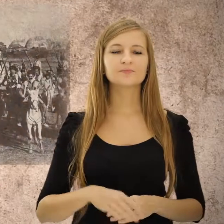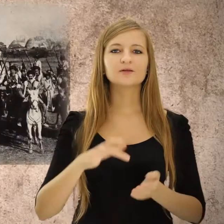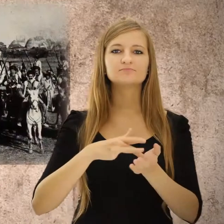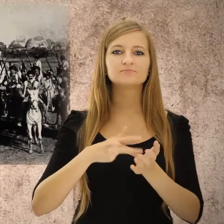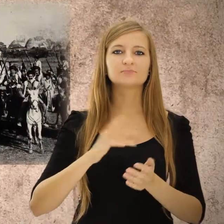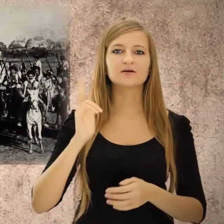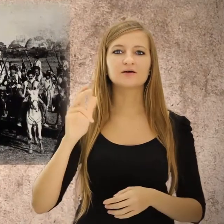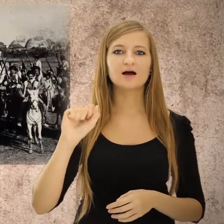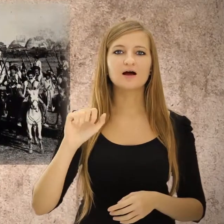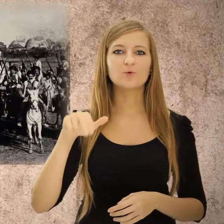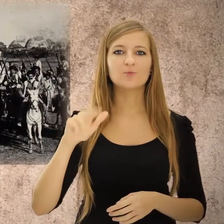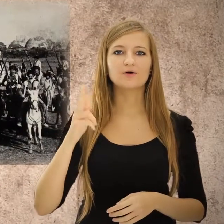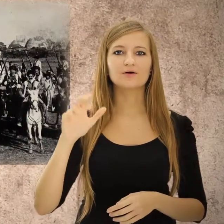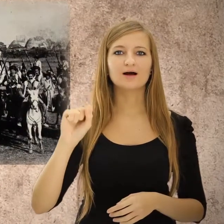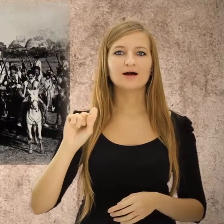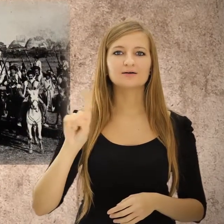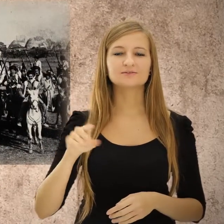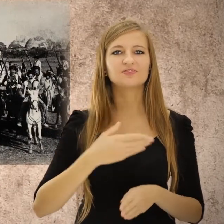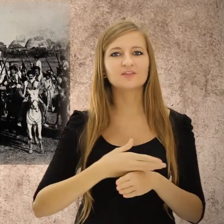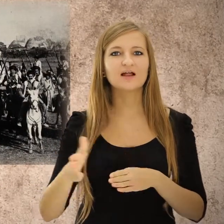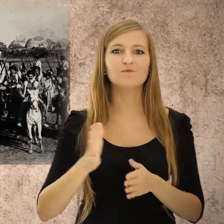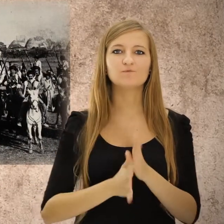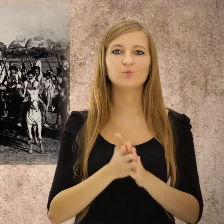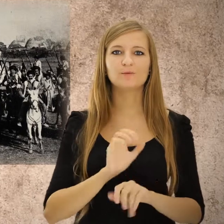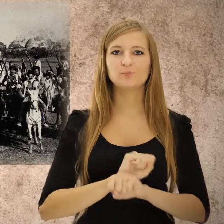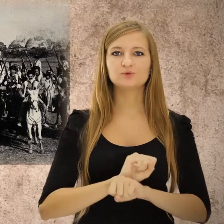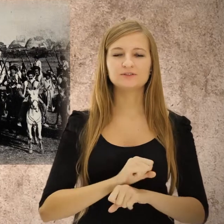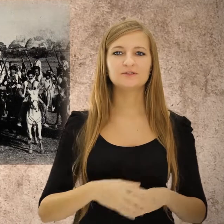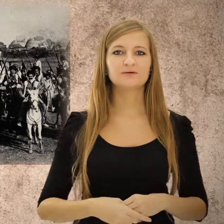Na Kaukazie dalej trwała wojna pozycyjna